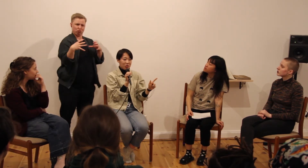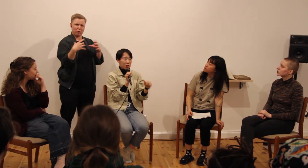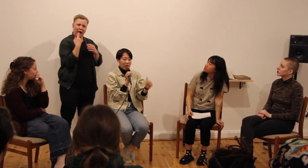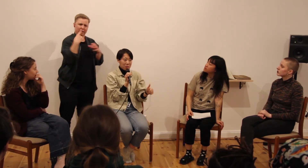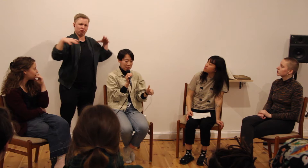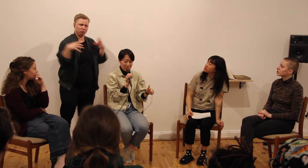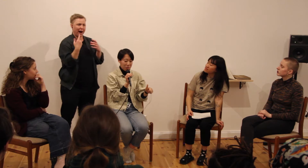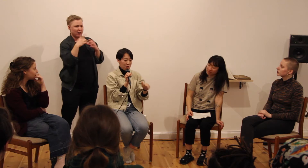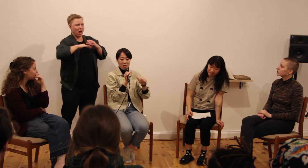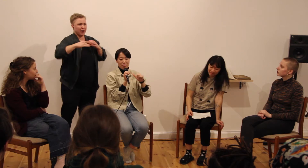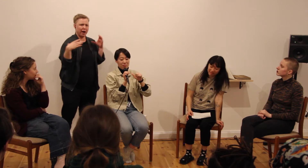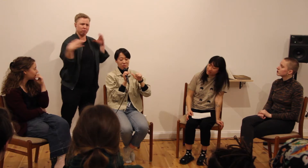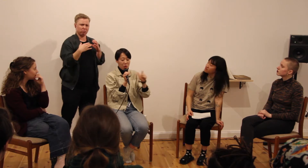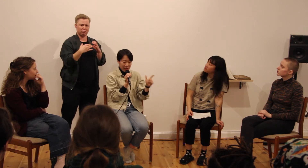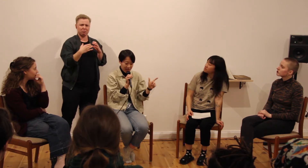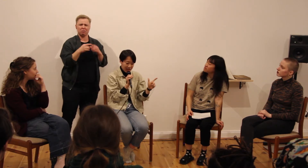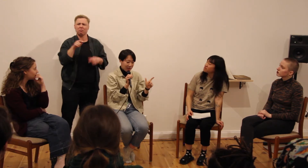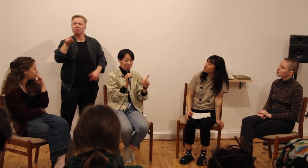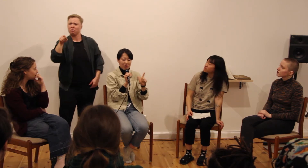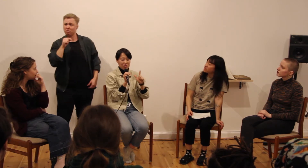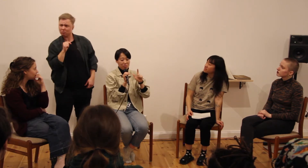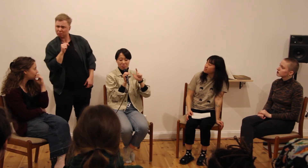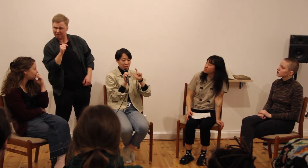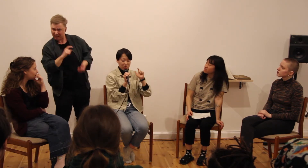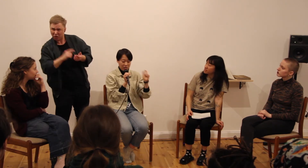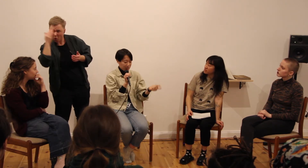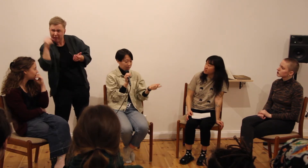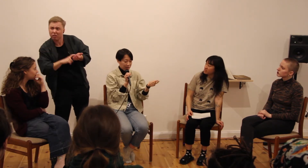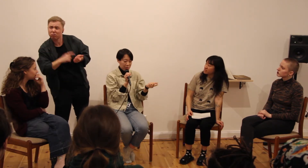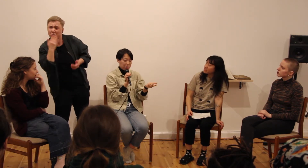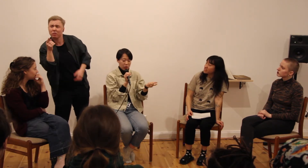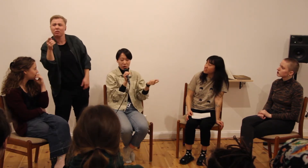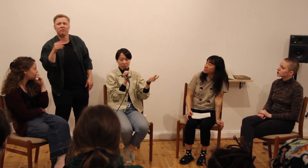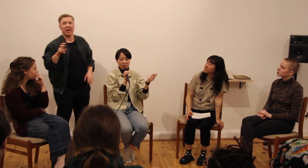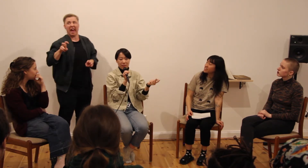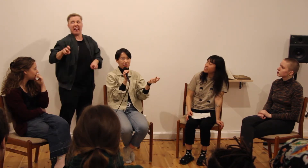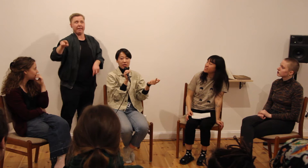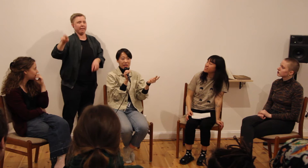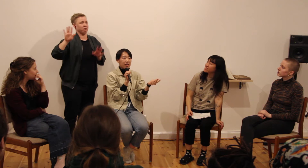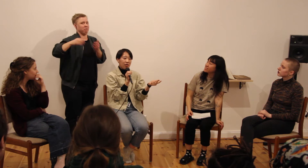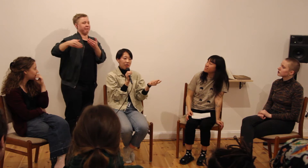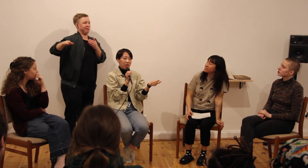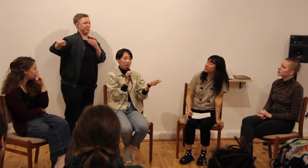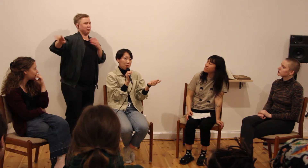Gehörlose, Leute wie CODA oder Menschen, die eine andere Hautfarbe haben,